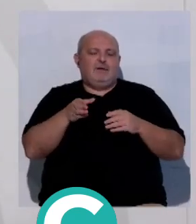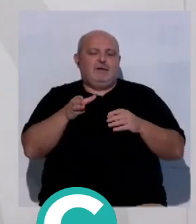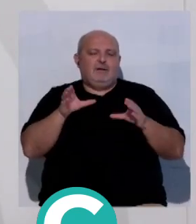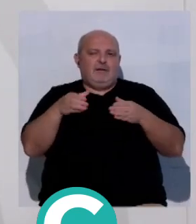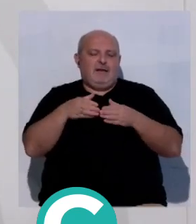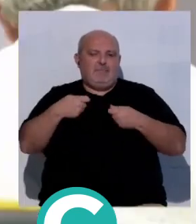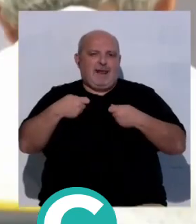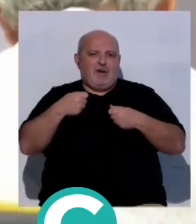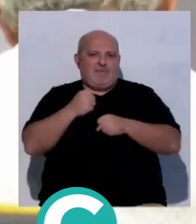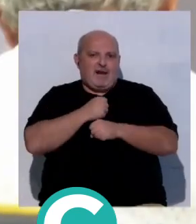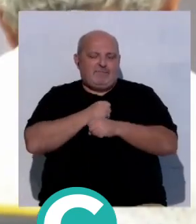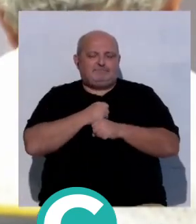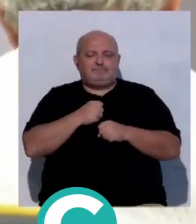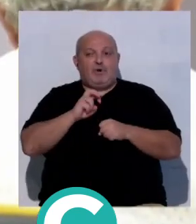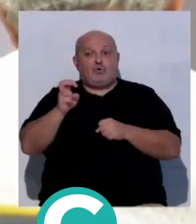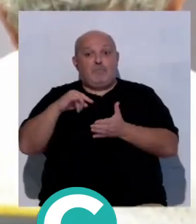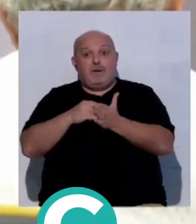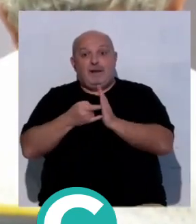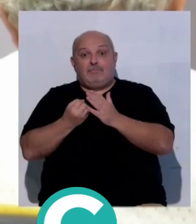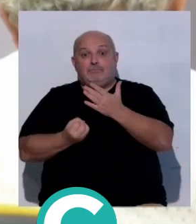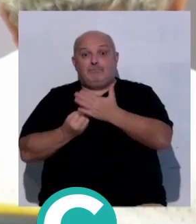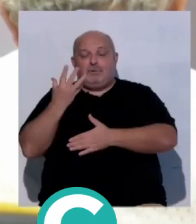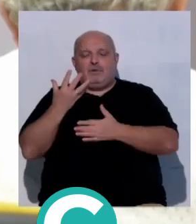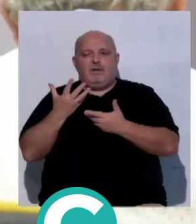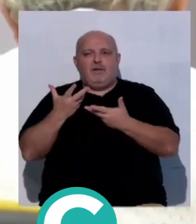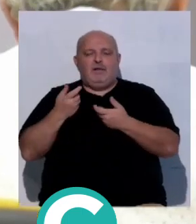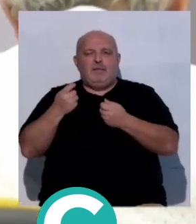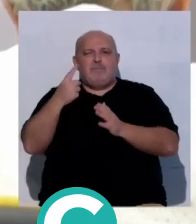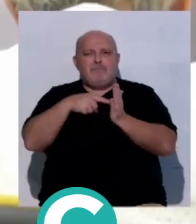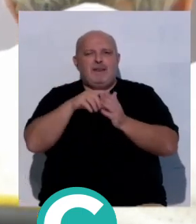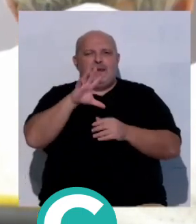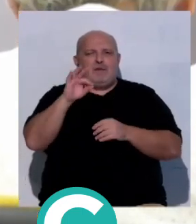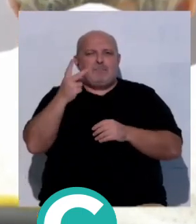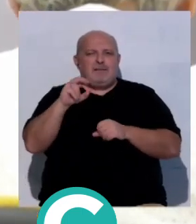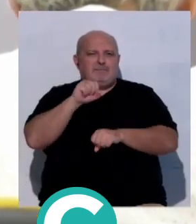laboral el otro plan de empleo puesto en marcha permitirá que 1520 desempleados de la provincia